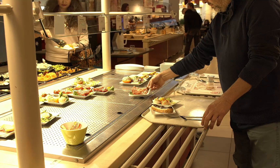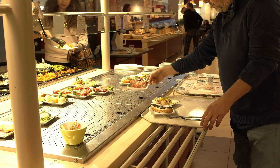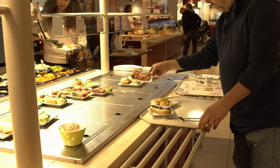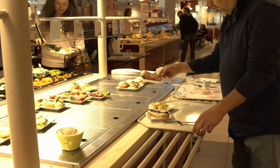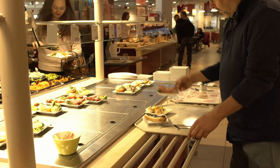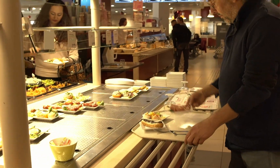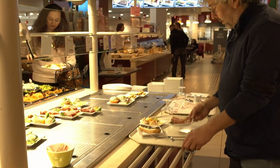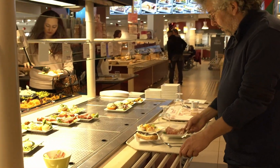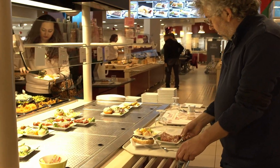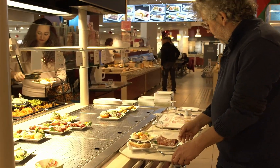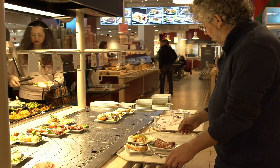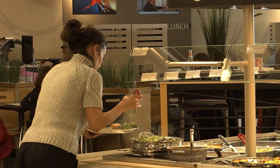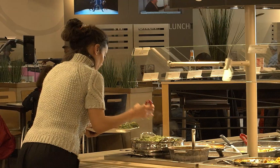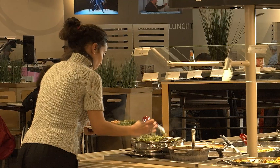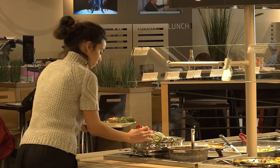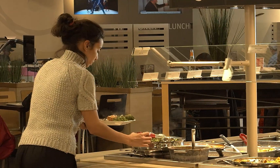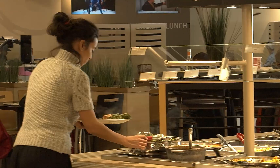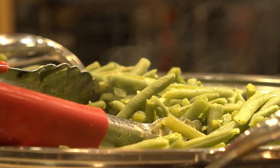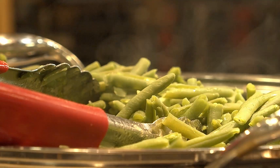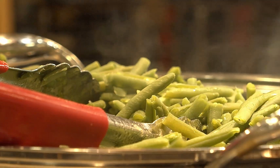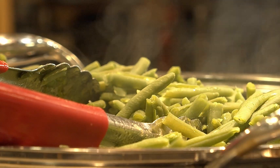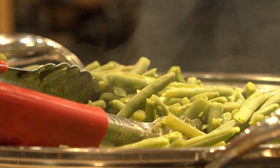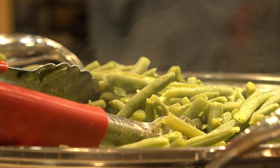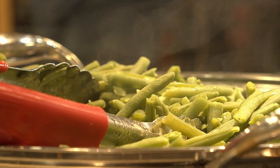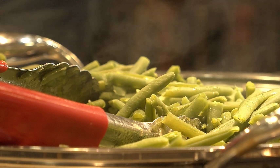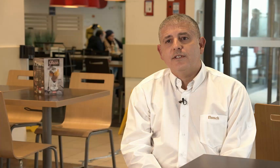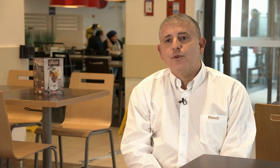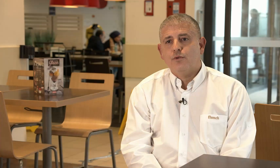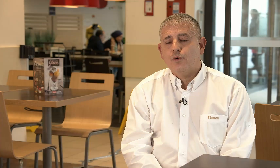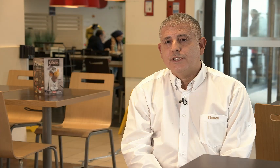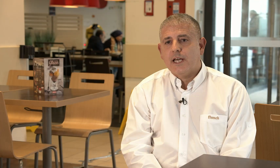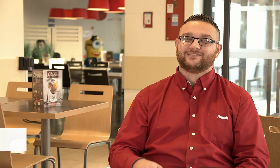Le restaurant d’Anglet comptabilise 46 salariés, dont 6 personnes en situation de handicap.